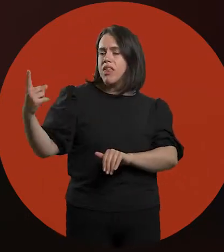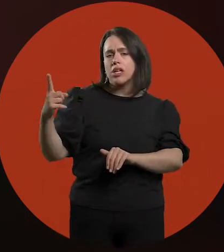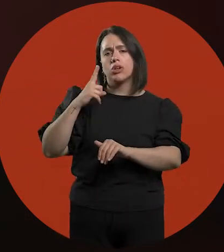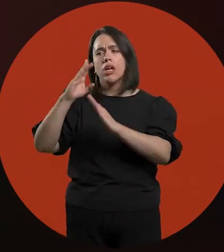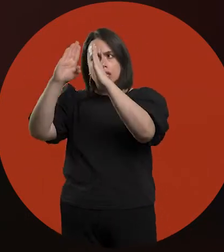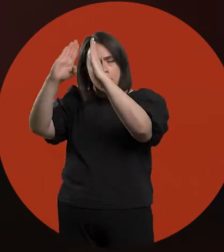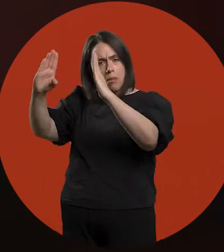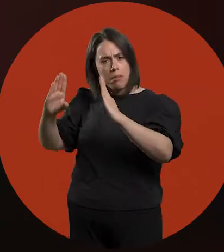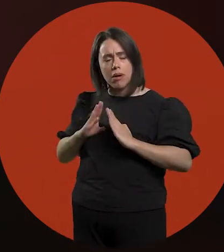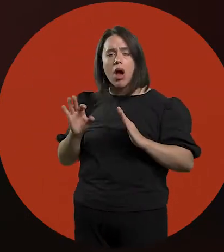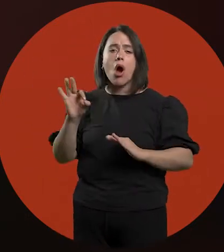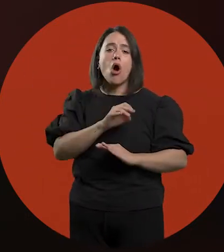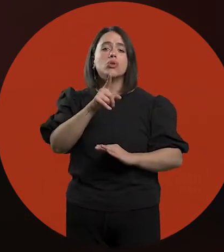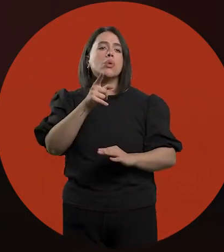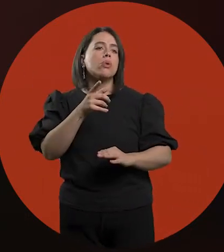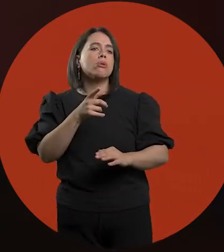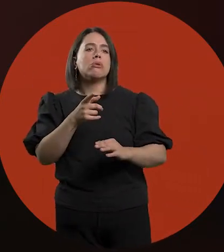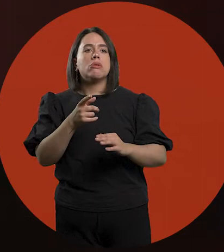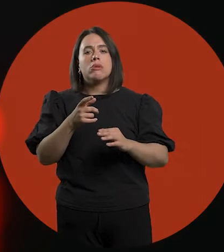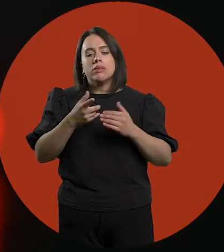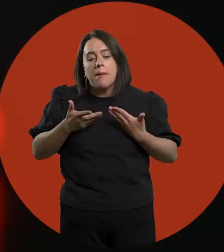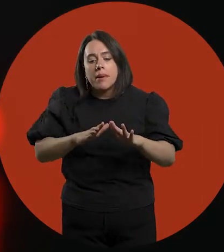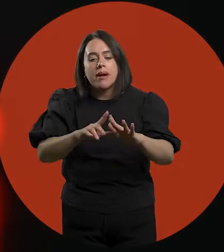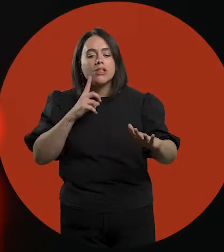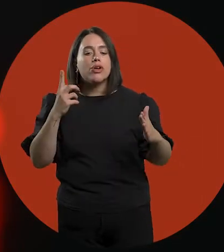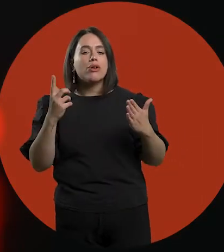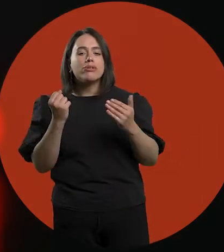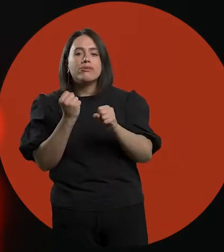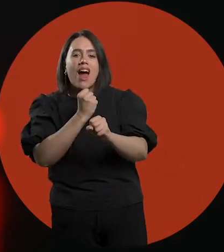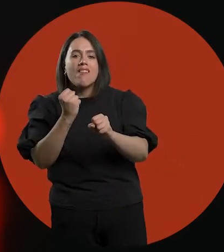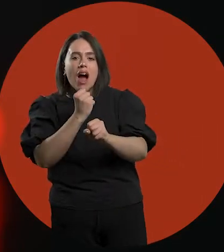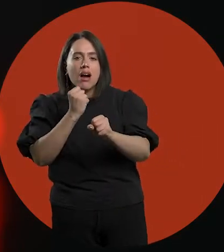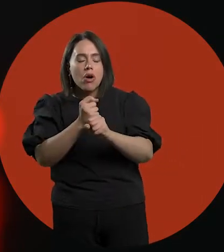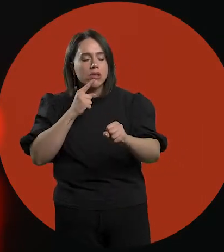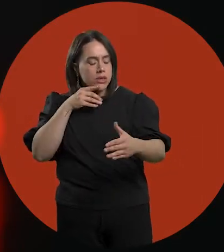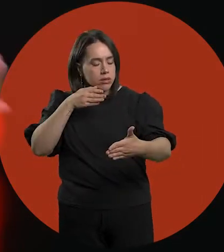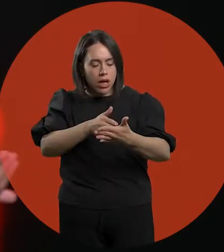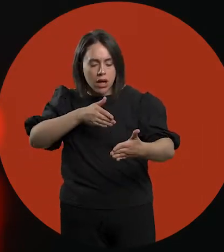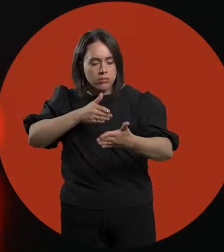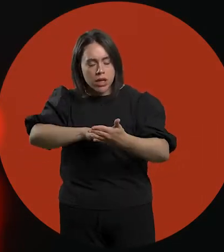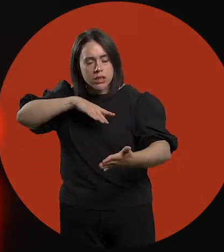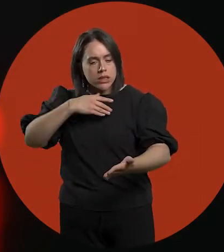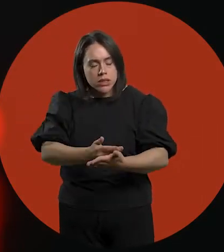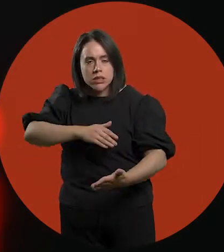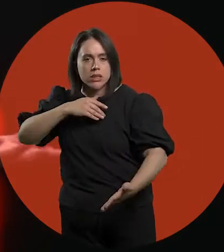Lo mismo pasa si tenés un trabajo y estás trancado con eso. ¿Cómo podemos resolverlo?